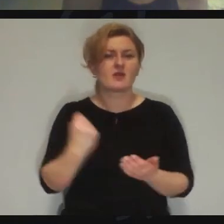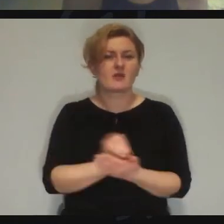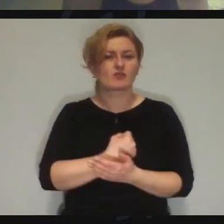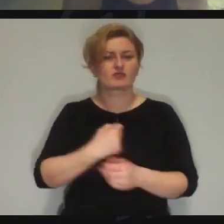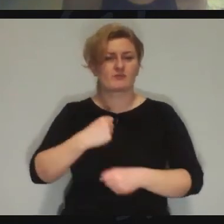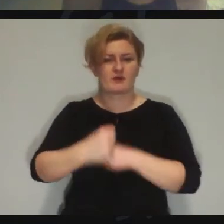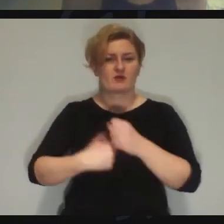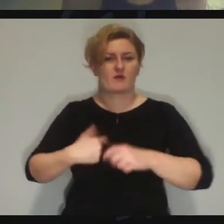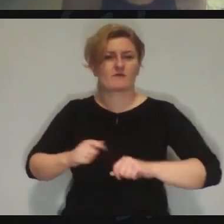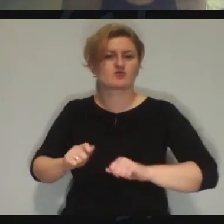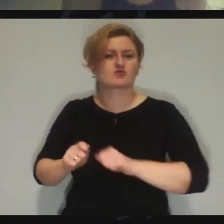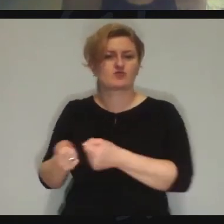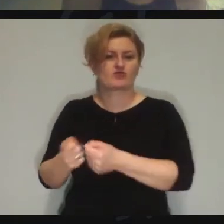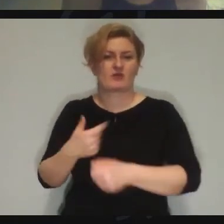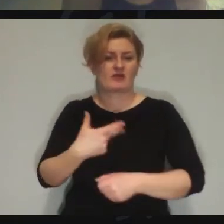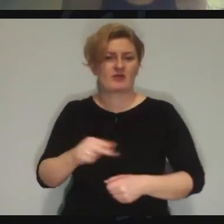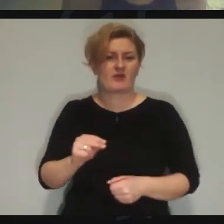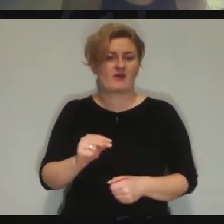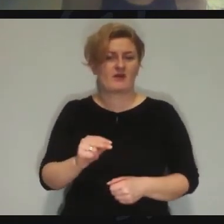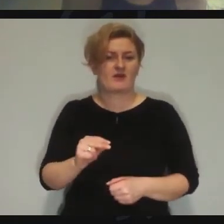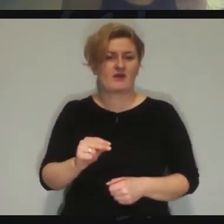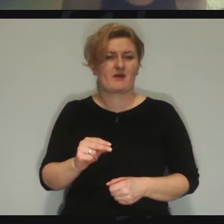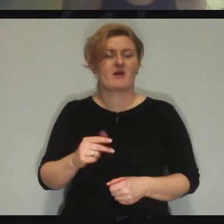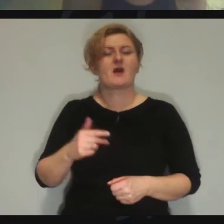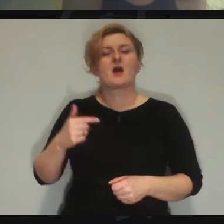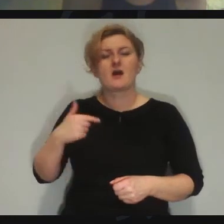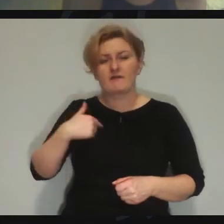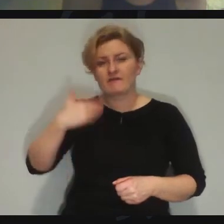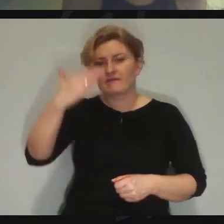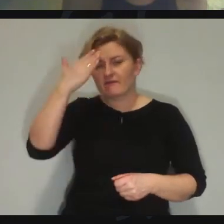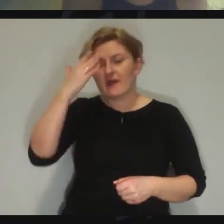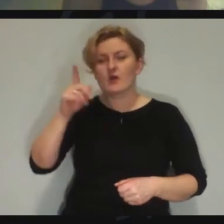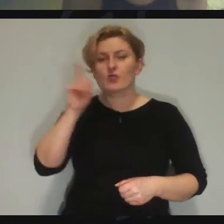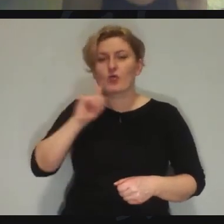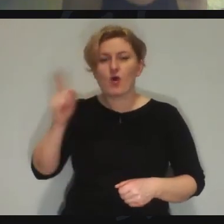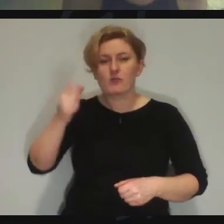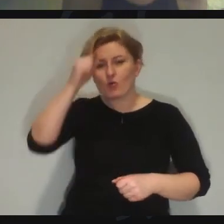Czasem pracujemy z "oporowcami ", ale nasze zajęcia są dla chętnych.